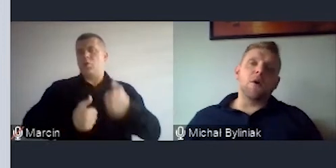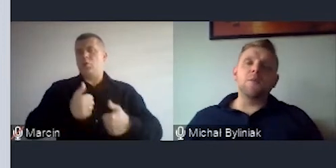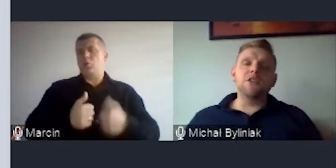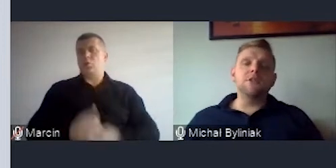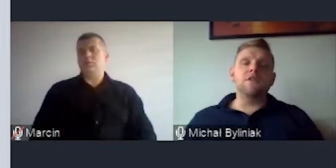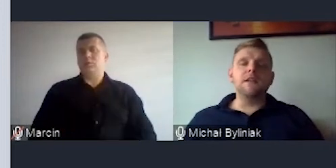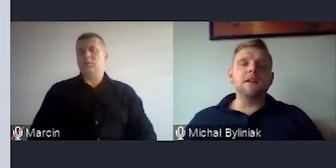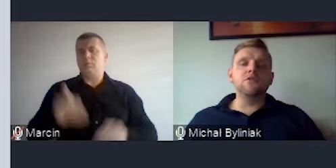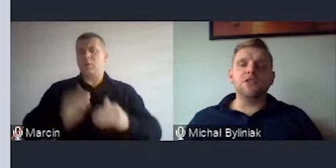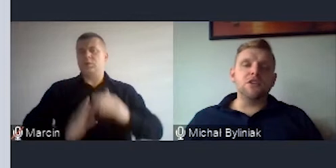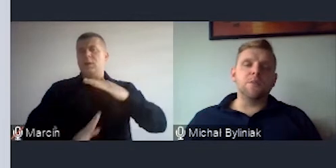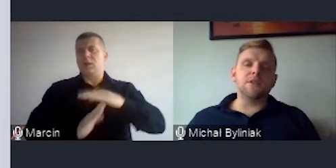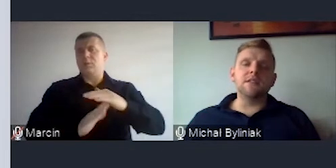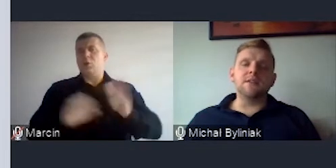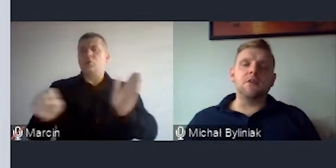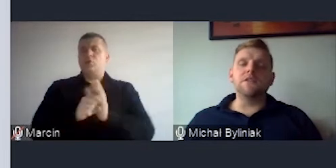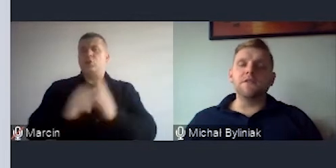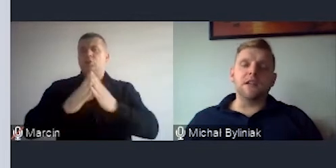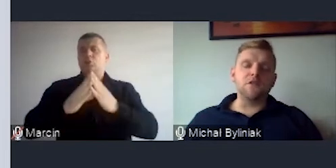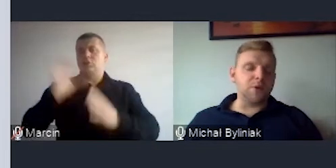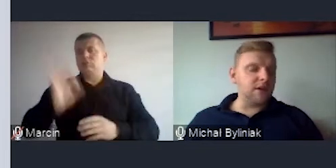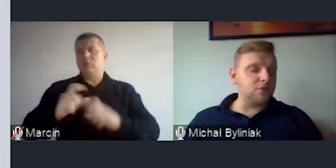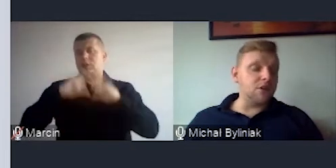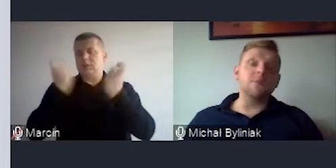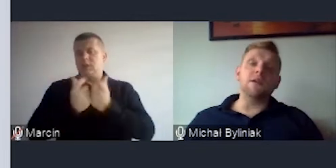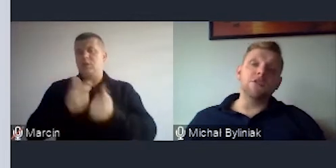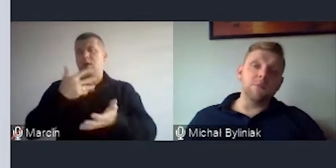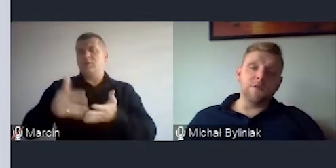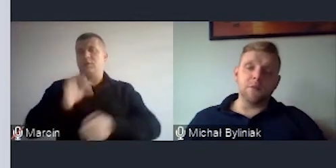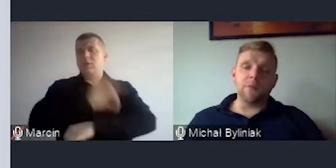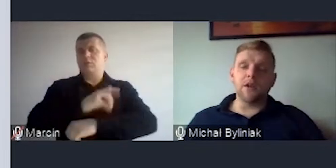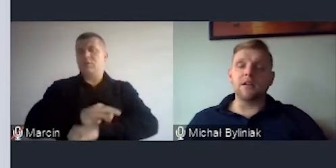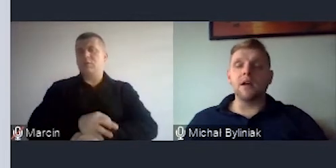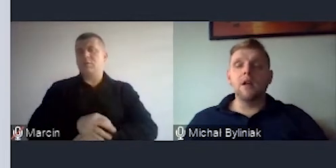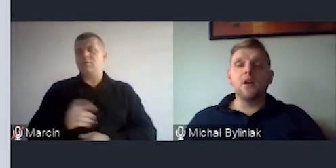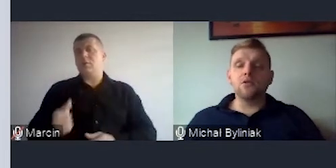Mogą być limitowane do 10 procent całkowitych wydatków projektu, chyba że mówimy o projektach,